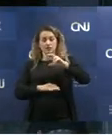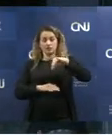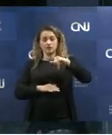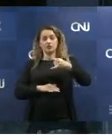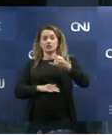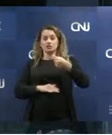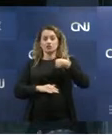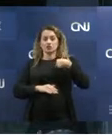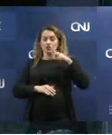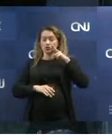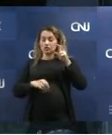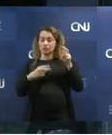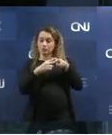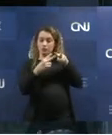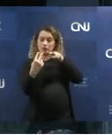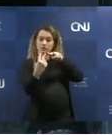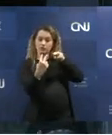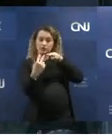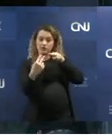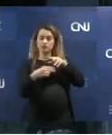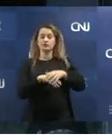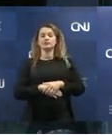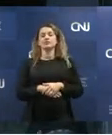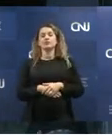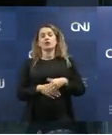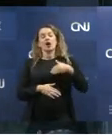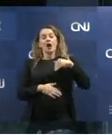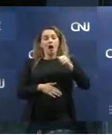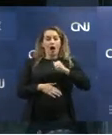e a minha surpresa, inclusive eles acumularem